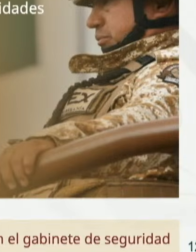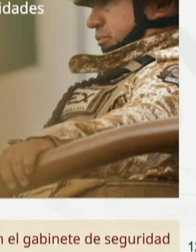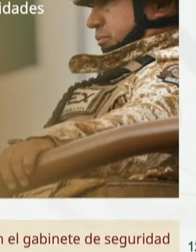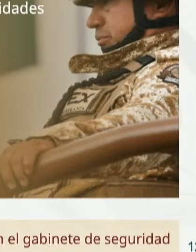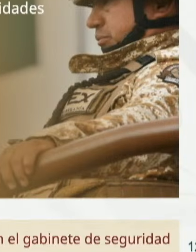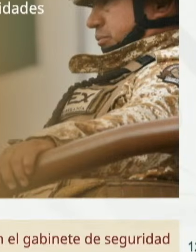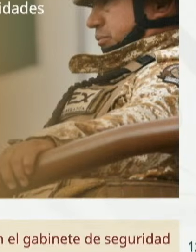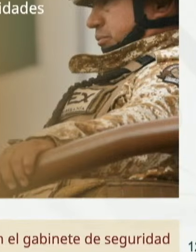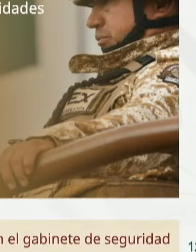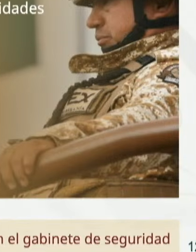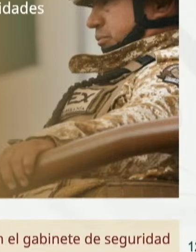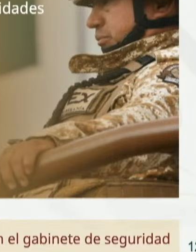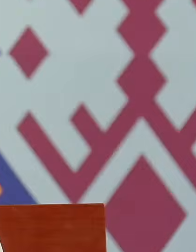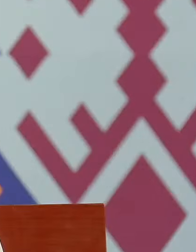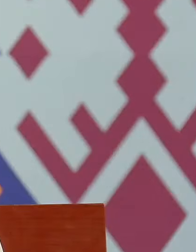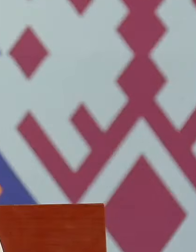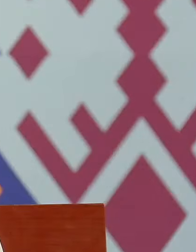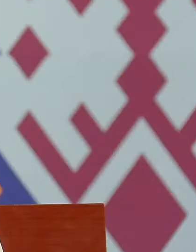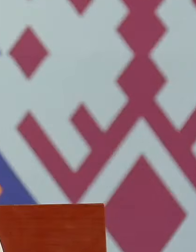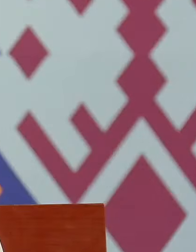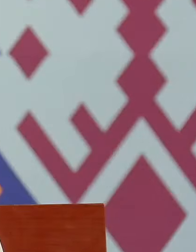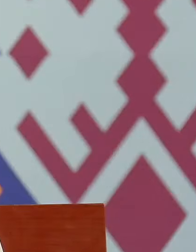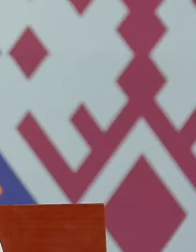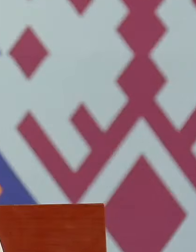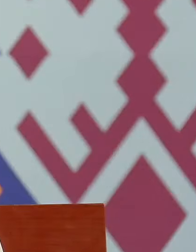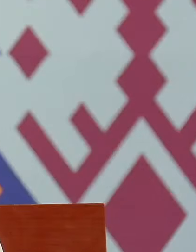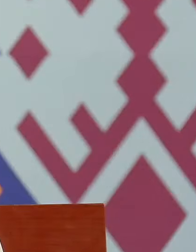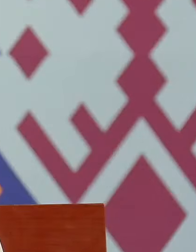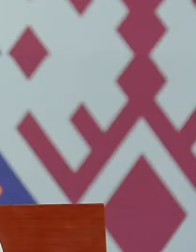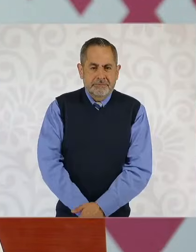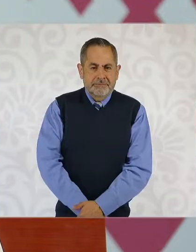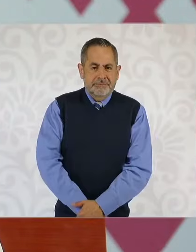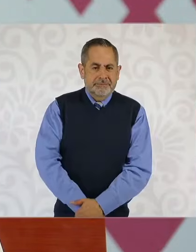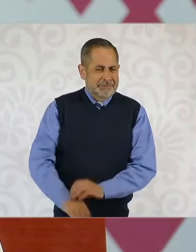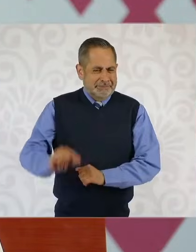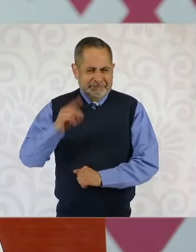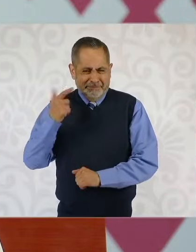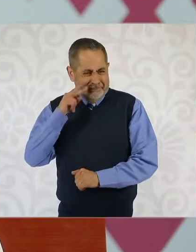sé si vieron el último que se incendió en la carretera de México Querétaro un centro